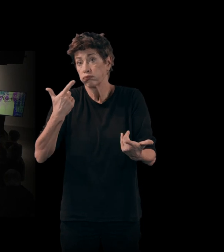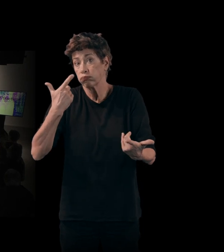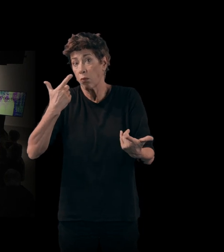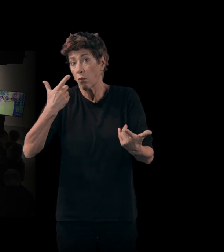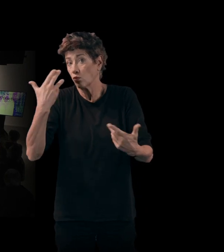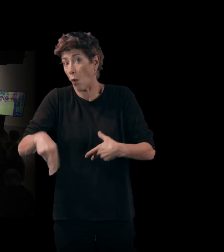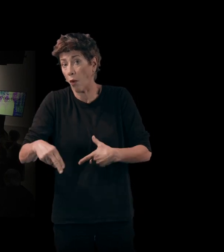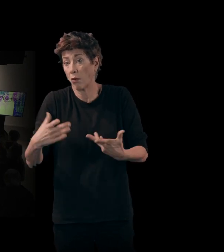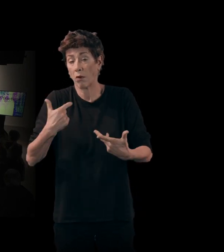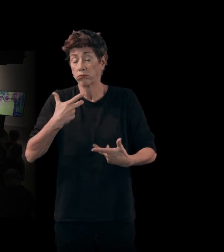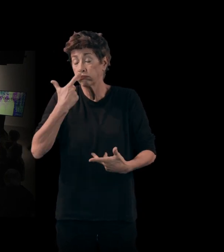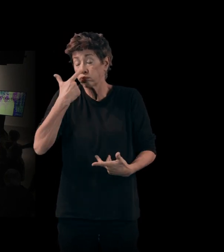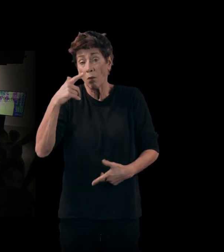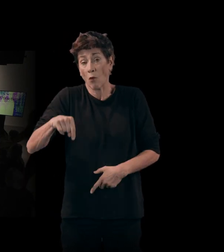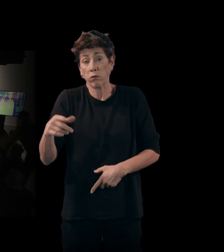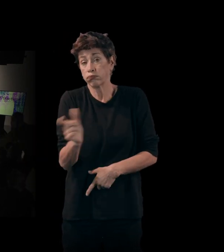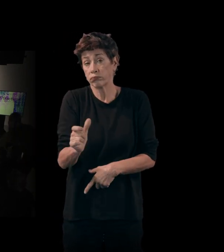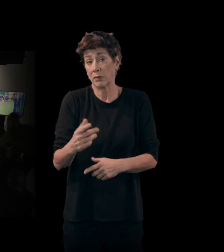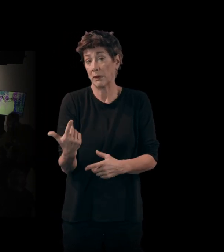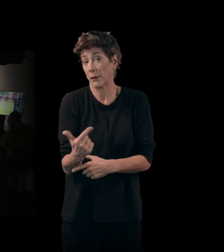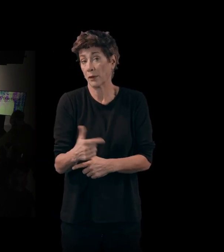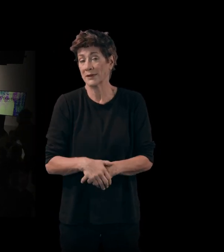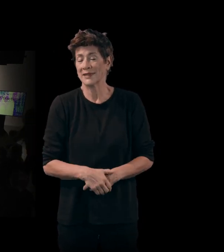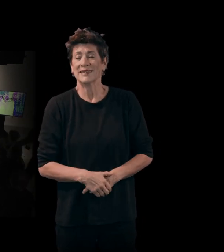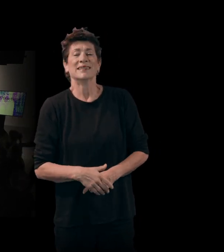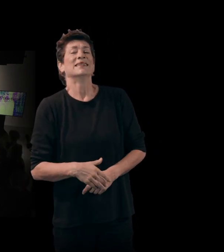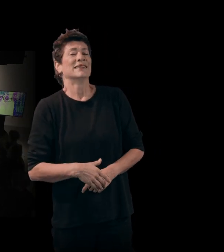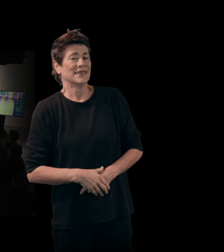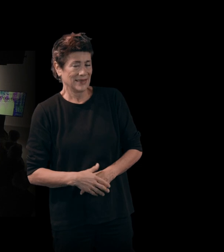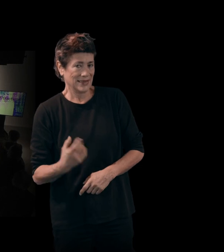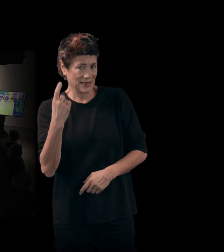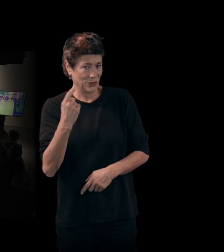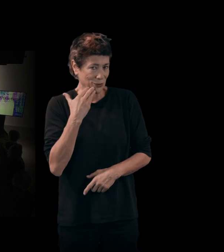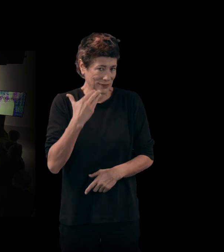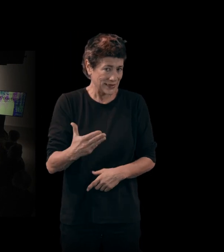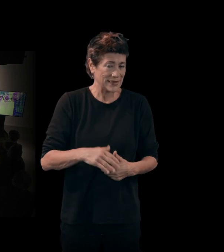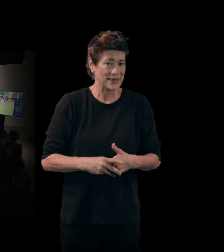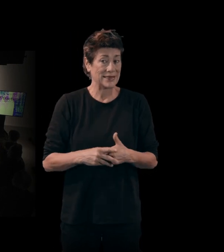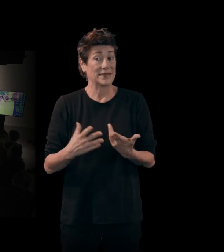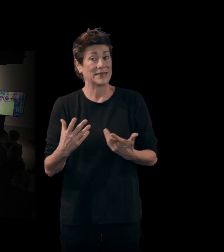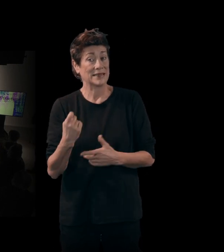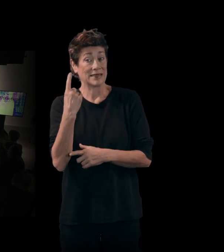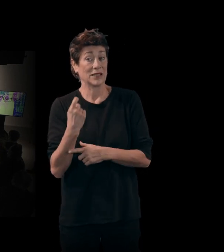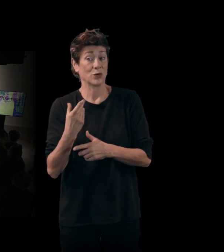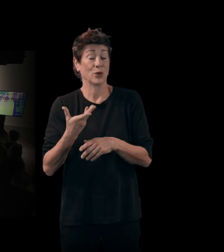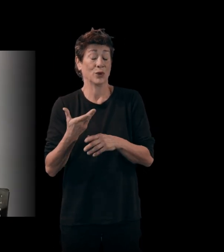Merci pour cette question sur les correspondances.